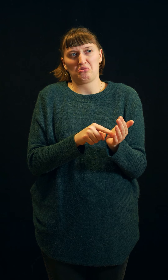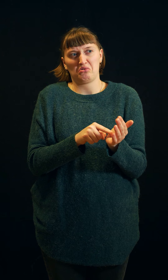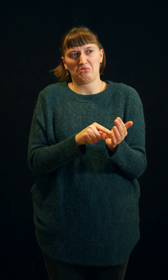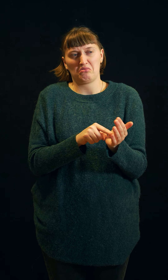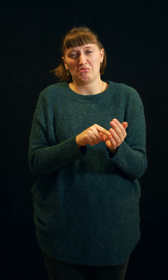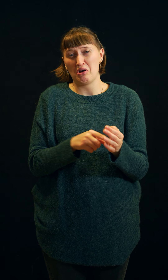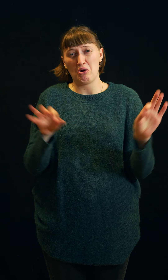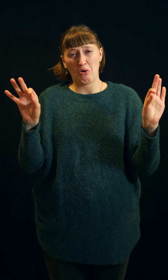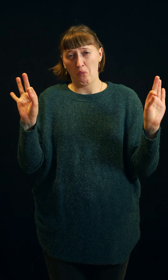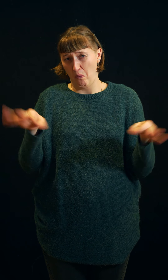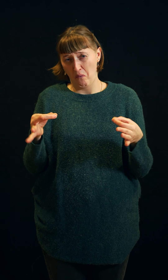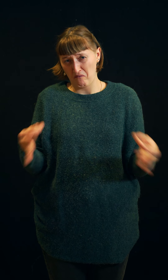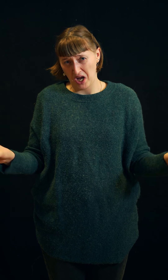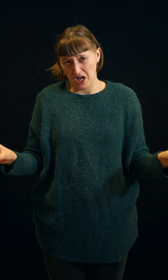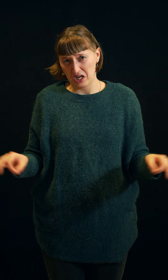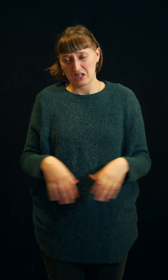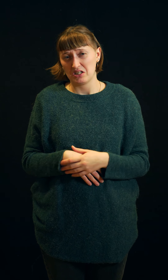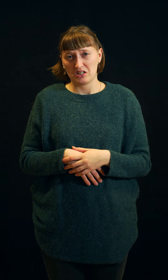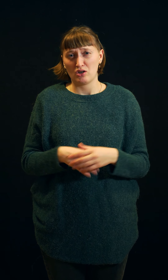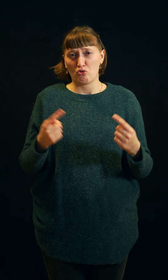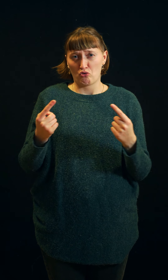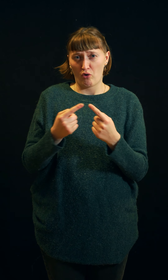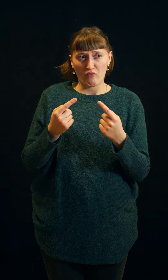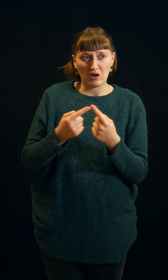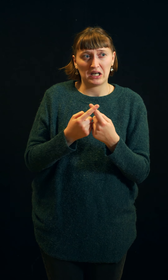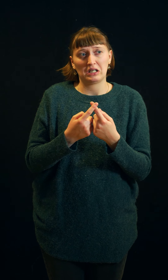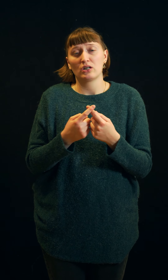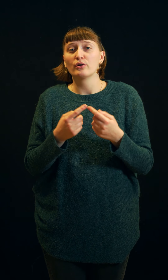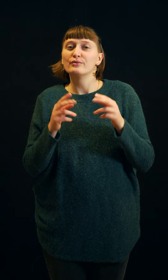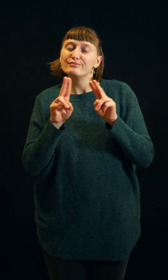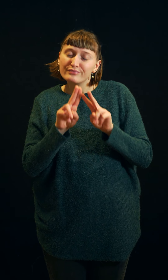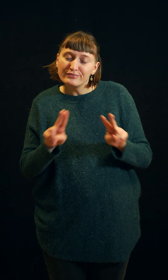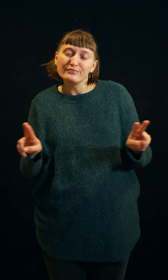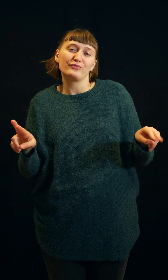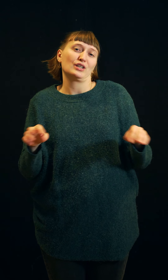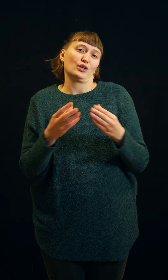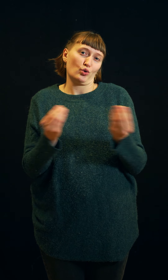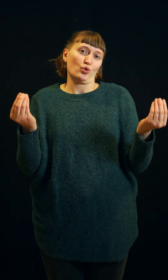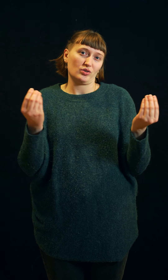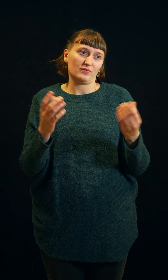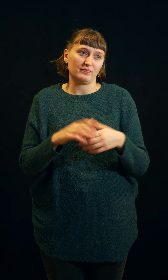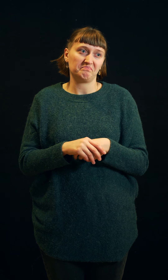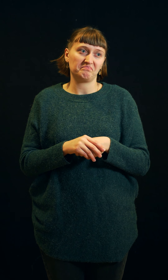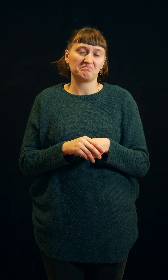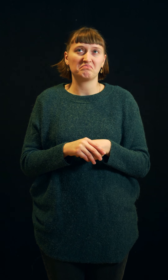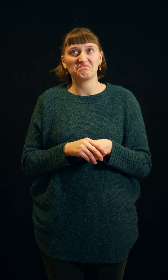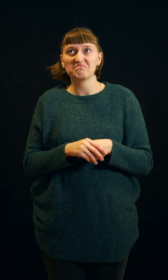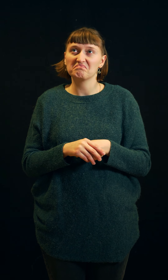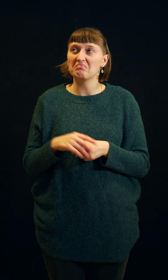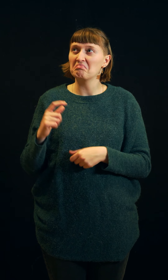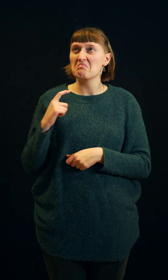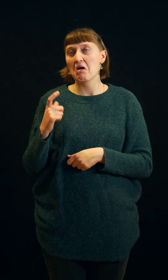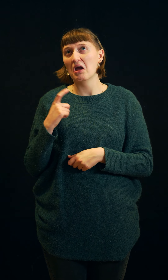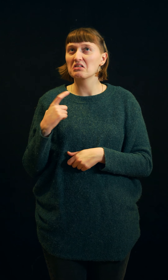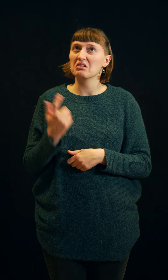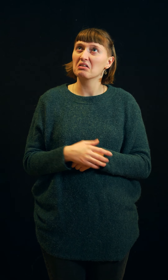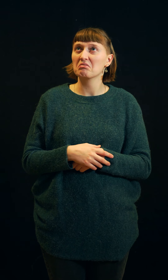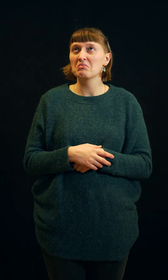weil die Kapazität an friedlicher Konfliktlösung ziemlich beengt ist.